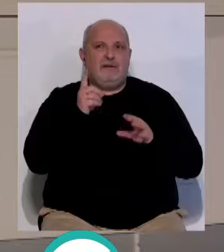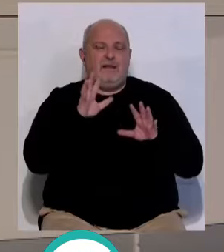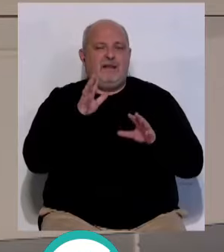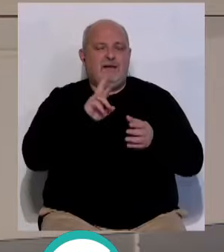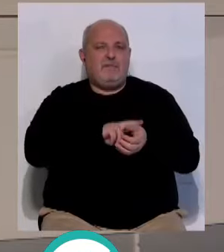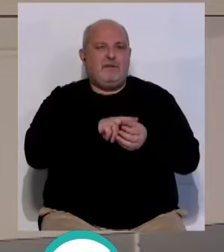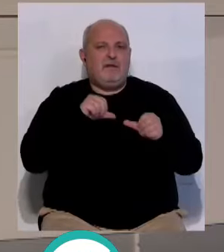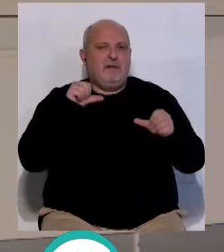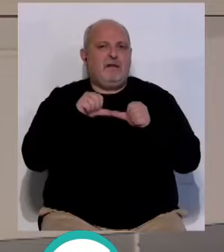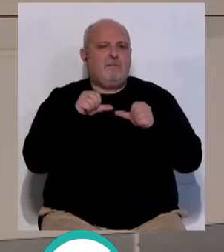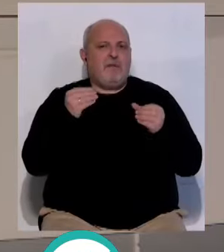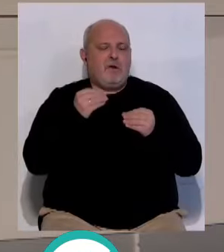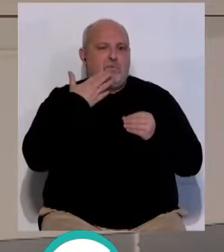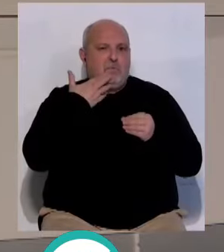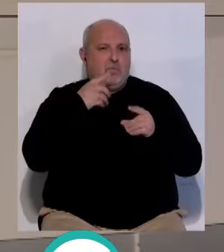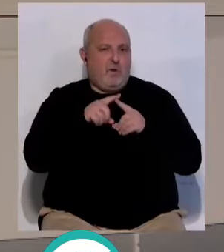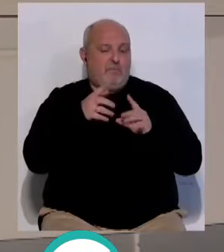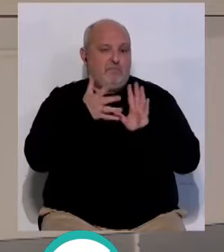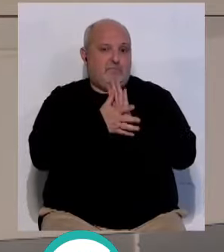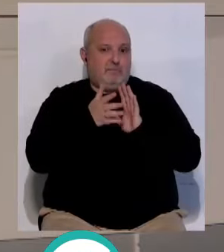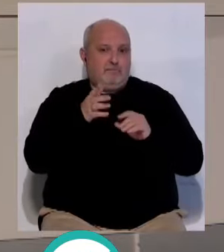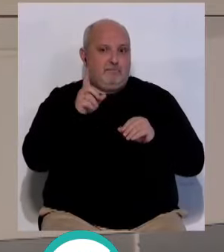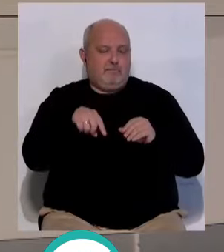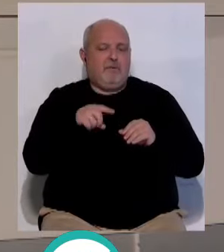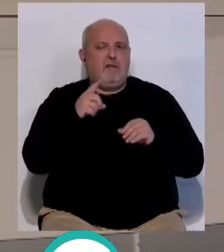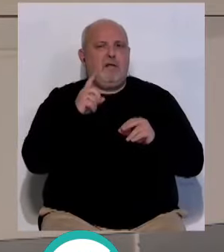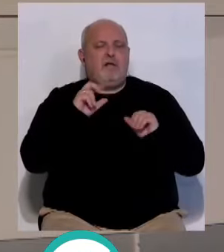de este equipo puede ser mejor como también dice Rubén comenzamos con la recuperación de